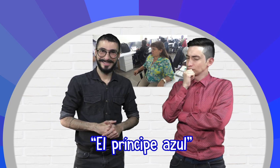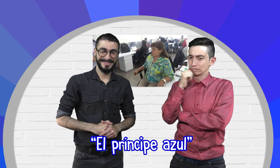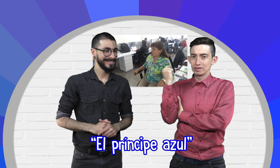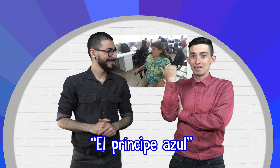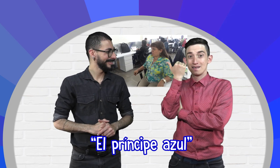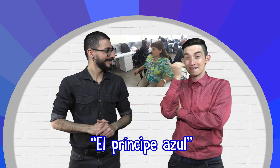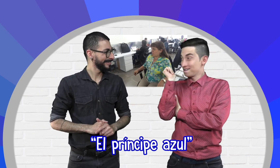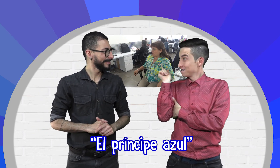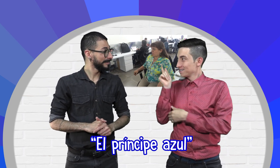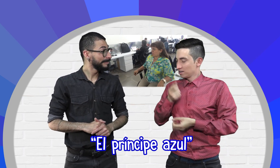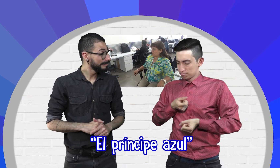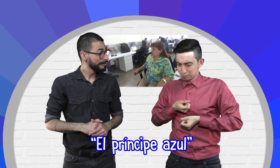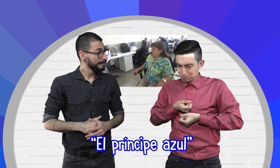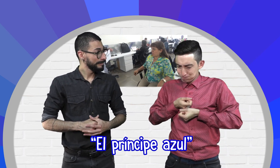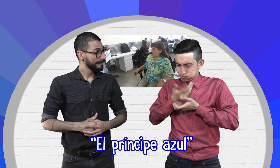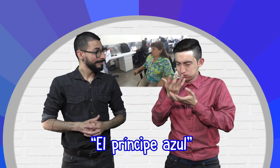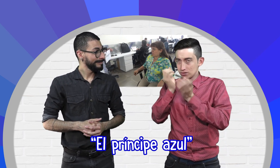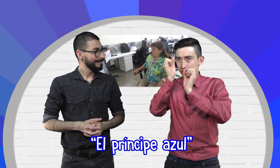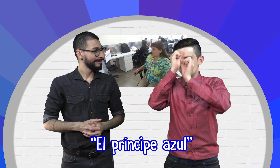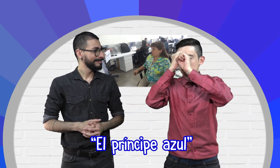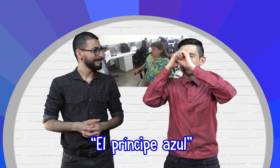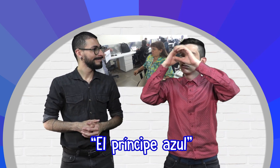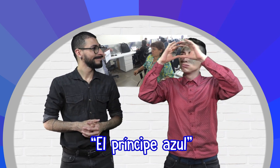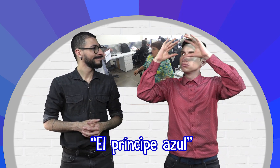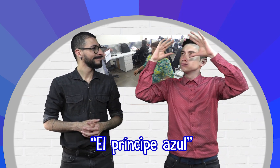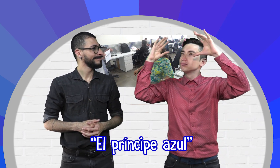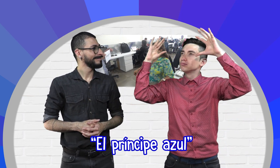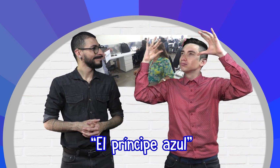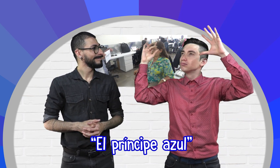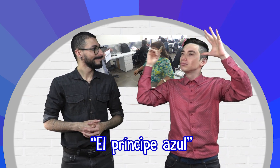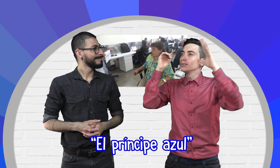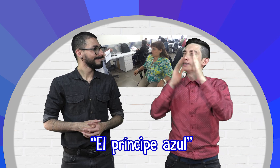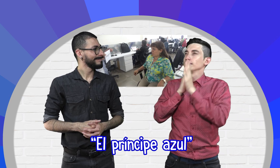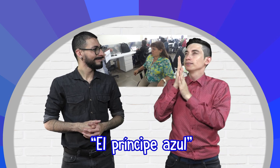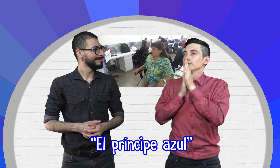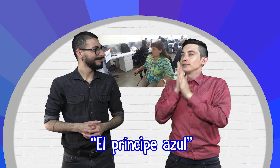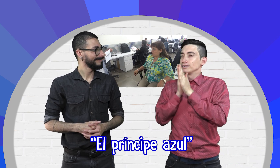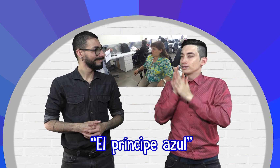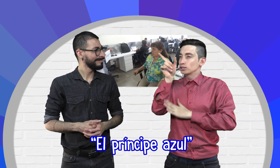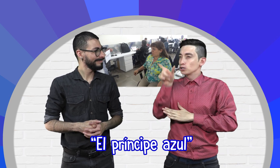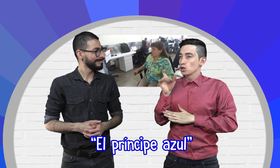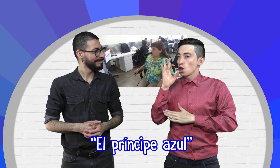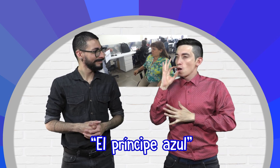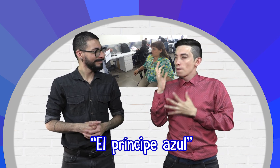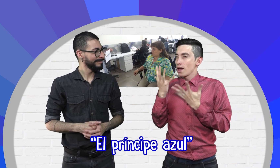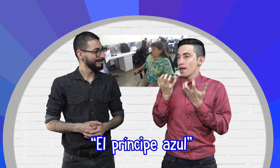Ella estaba describiendo lo que le gustaría que un hombre tuviera,